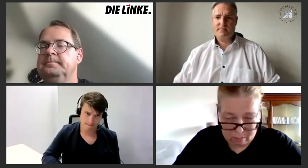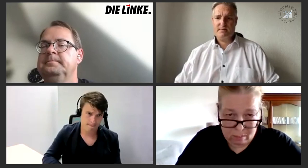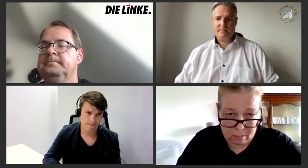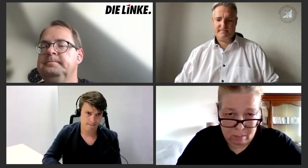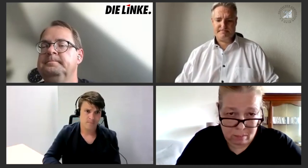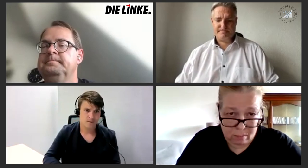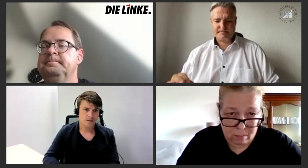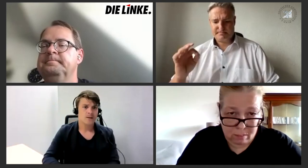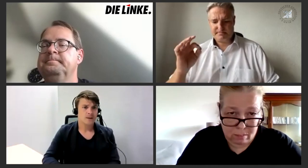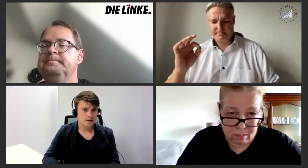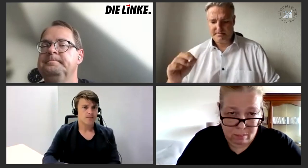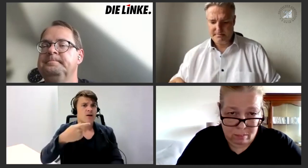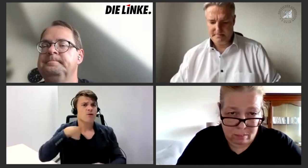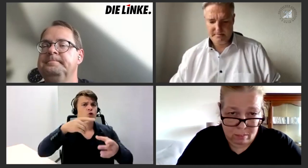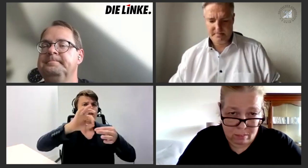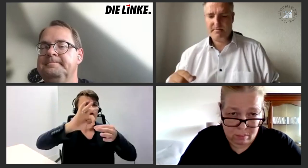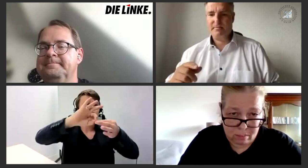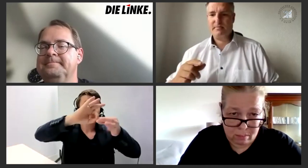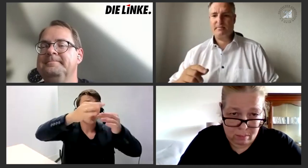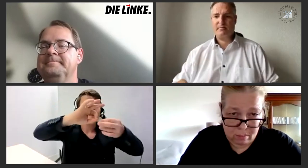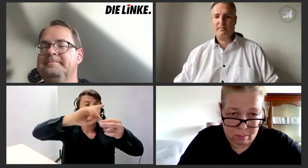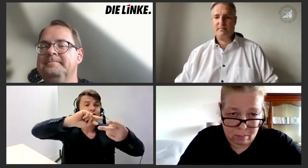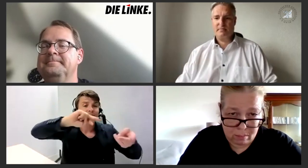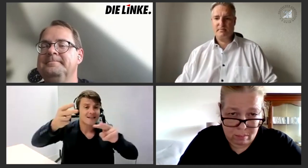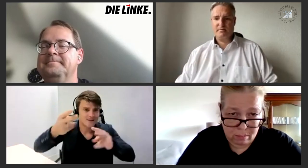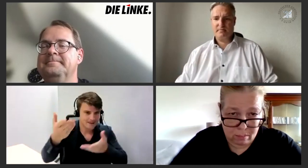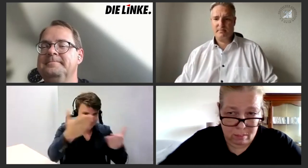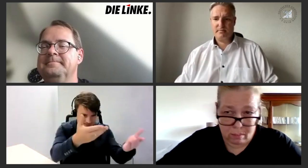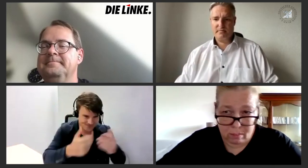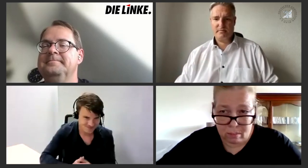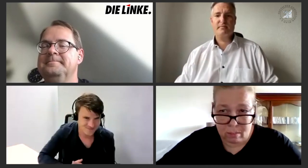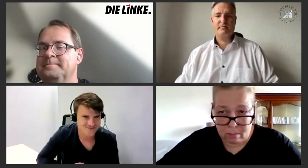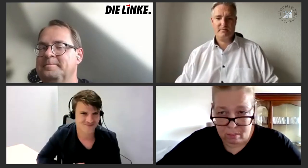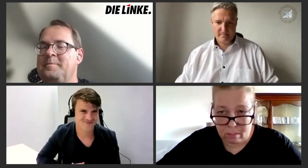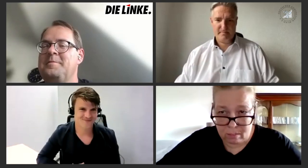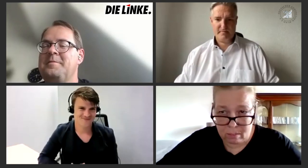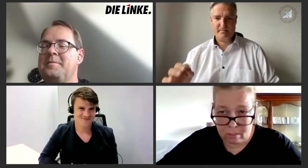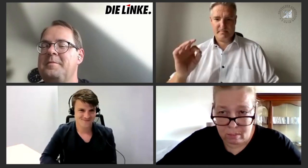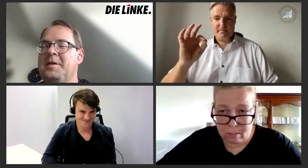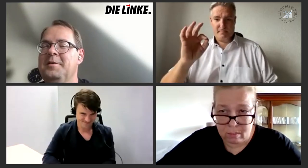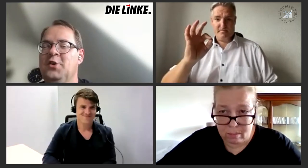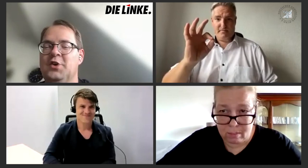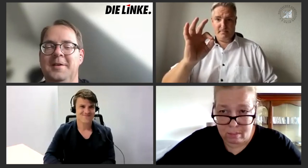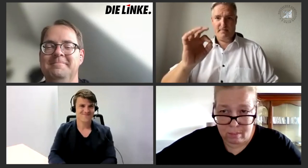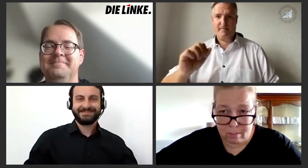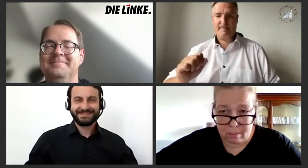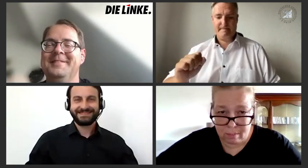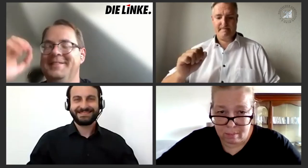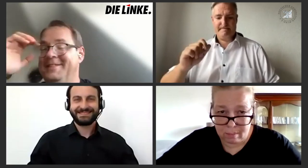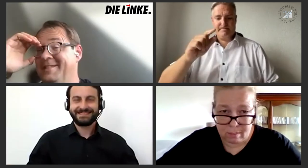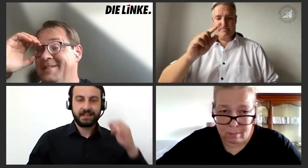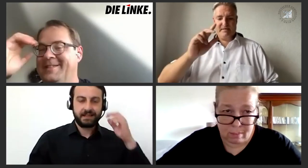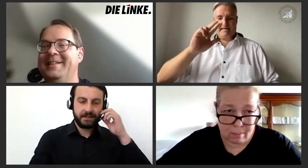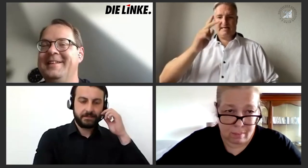Wir würden kurz einen Dolmetscher-Wechsel machen - Ok.